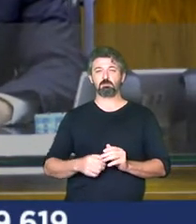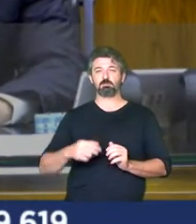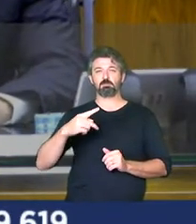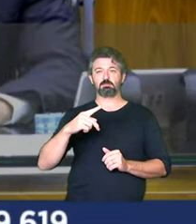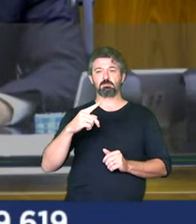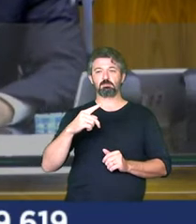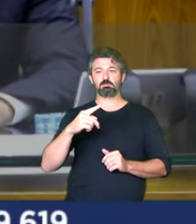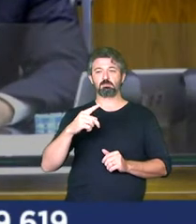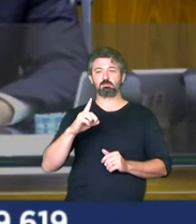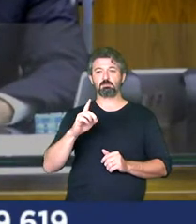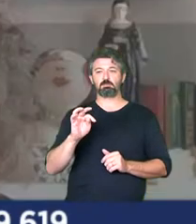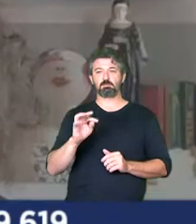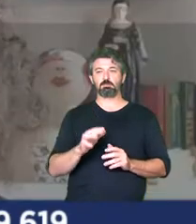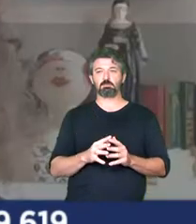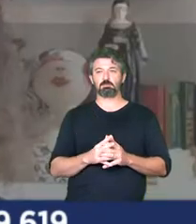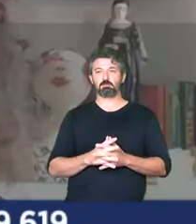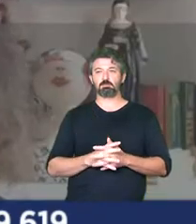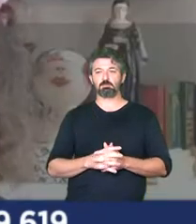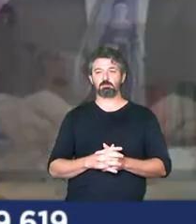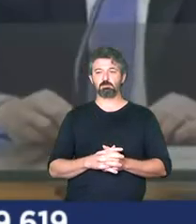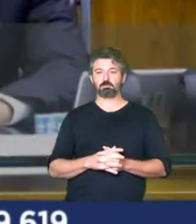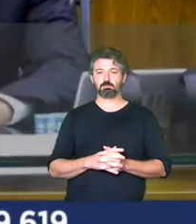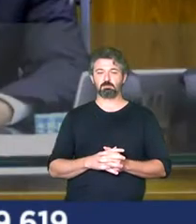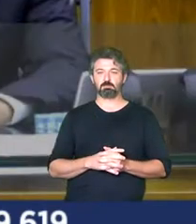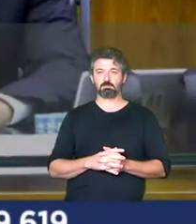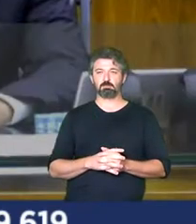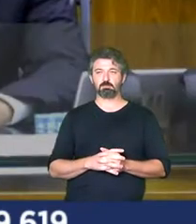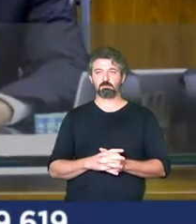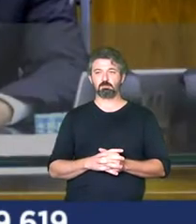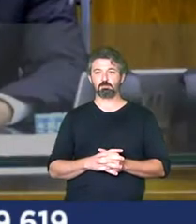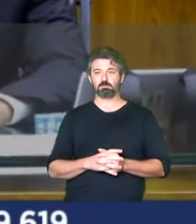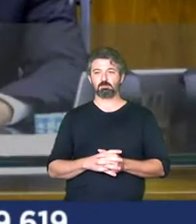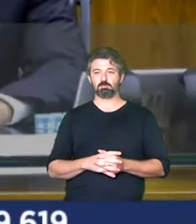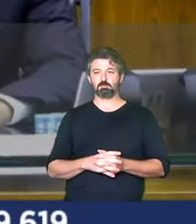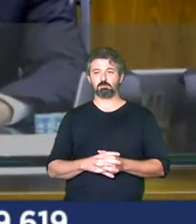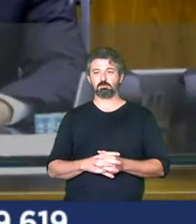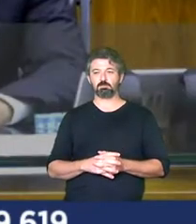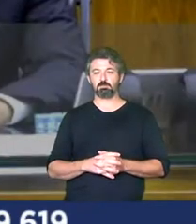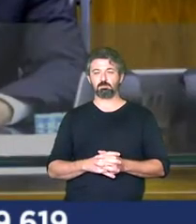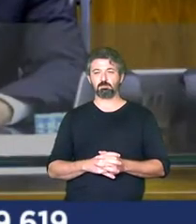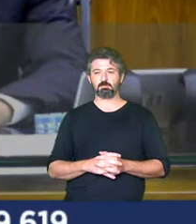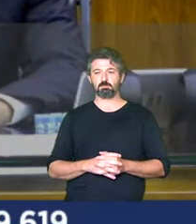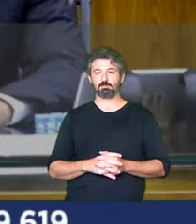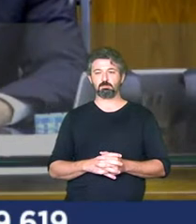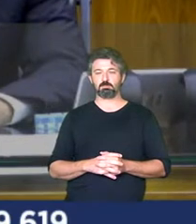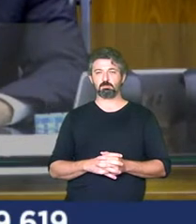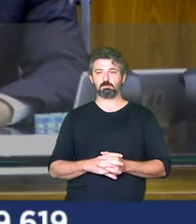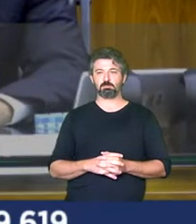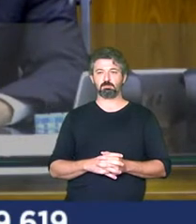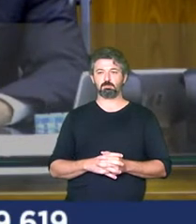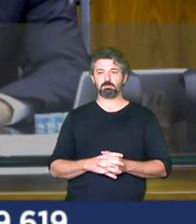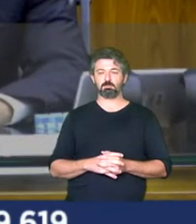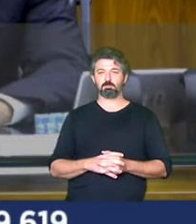OPOSIÇÃO. PDT PRESIDENTE. [PRESIDENTE]: PDT. -- [DEPUTADA]: DEPUTADA LÍDICE, PRESIDENTE. -- [PRESIDENTE]: CALMA,